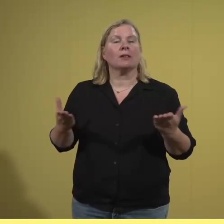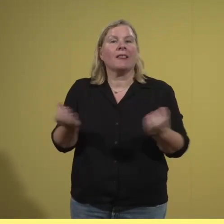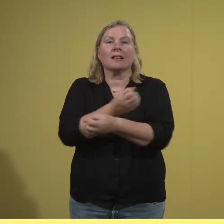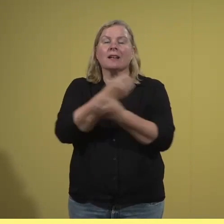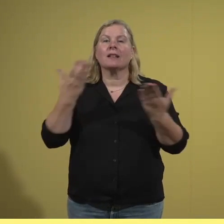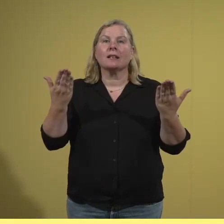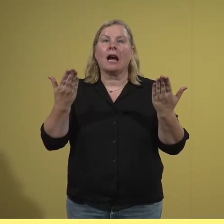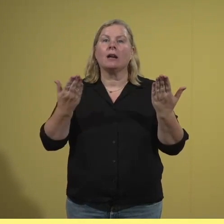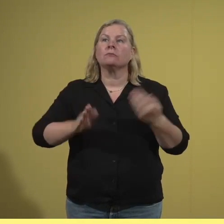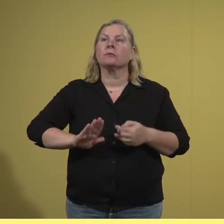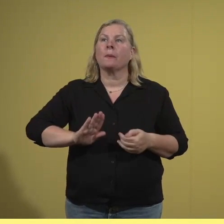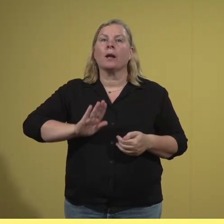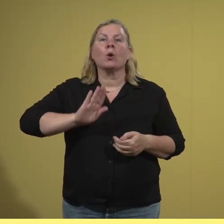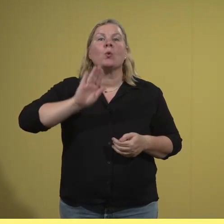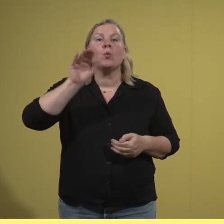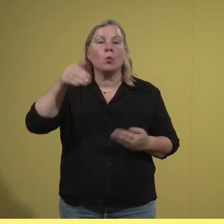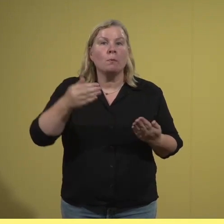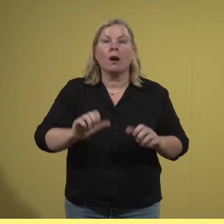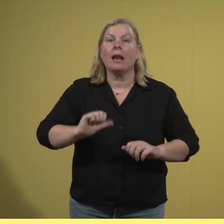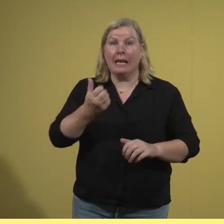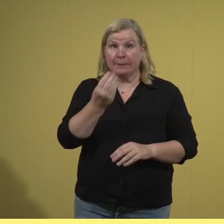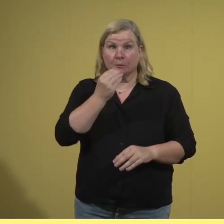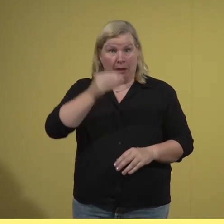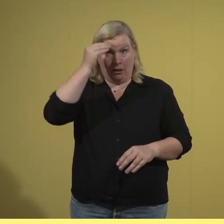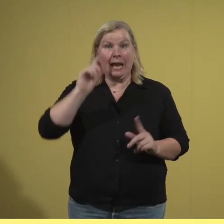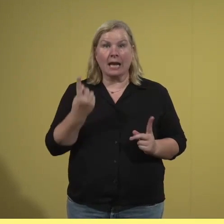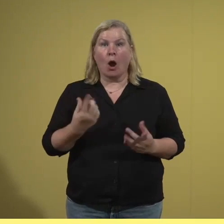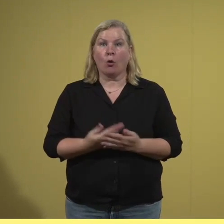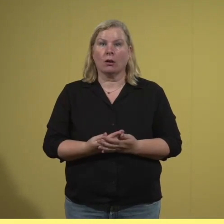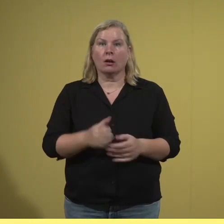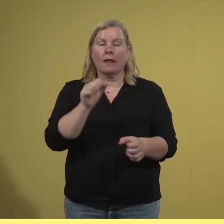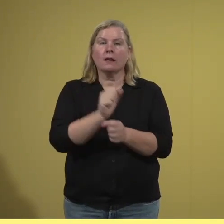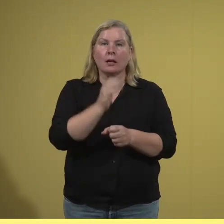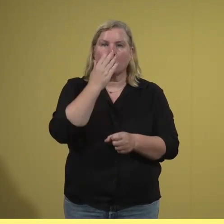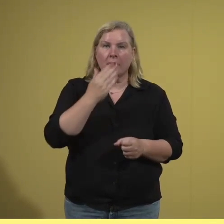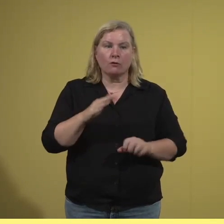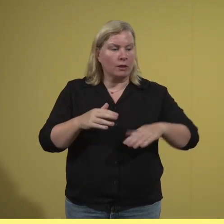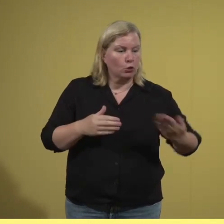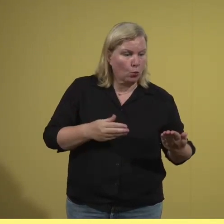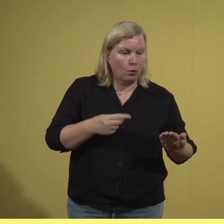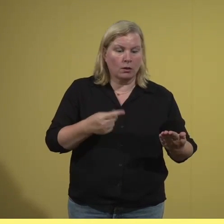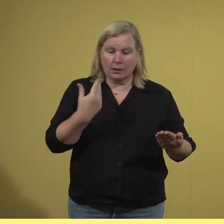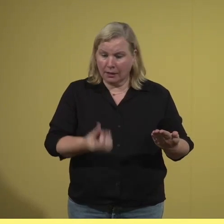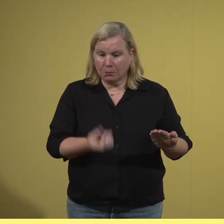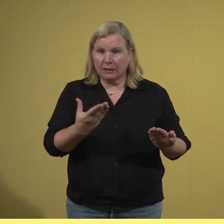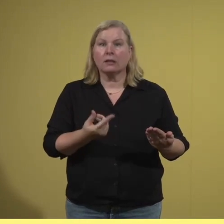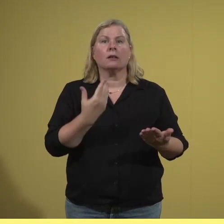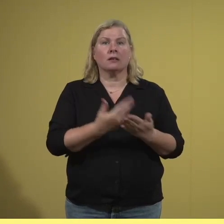Du lernst auch was über die Waren, über die Lebensmittel. Du kannst dich ausprobieren, kannst rumprobieren.